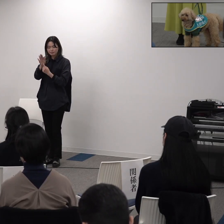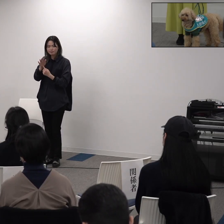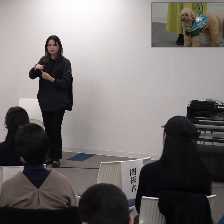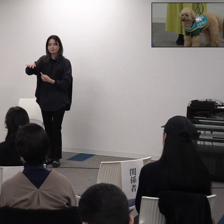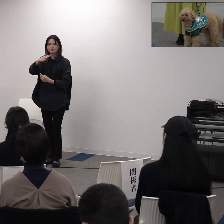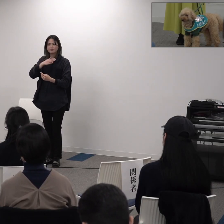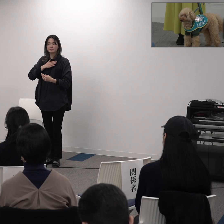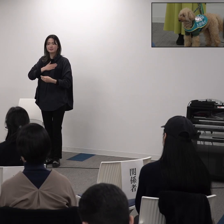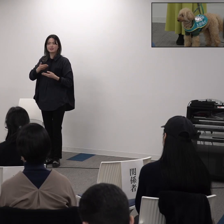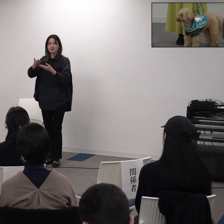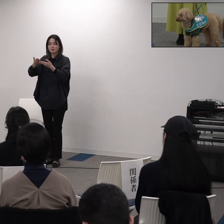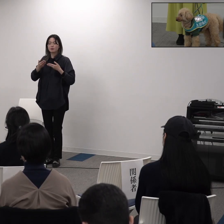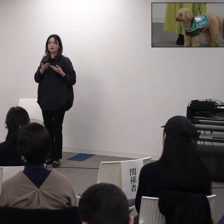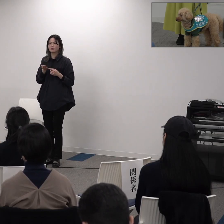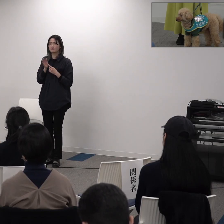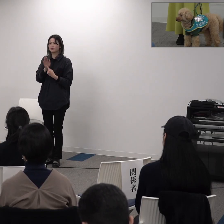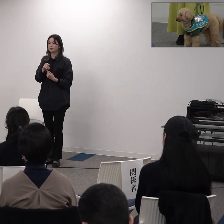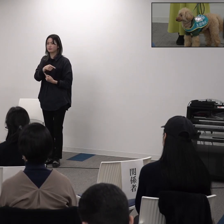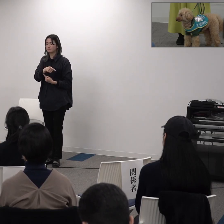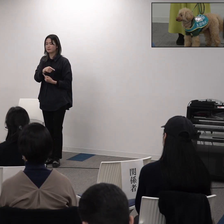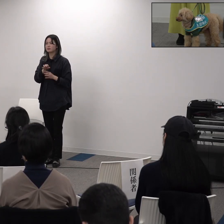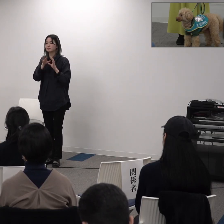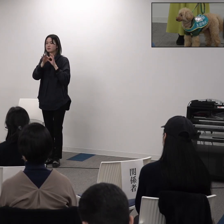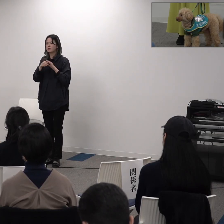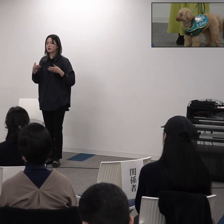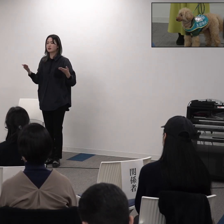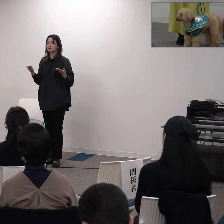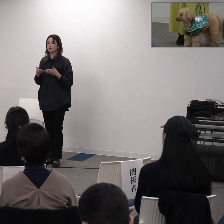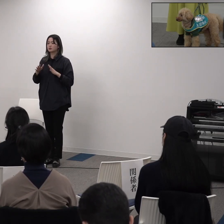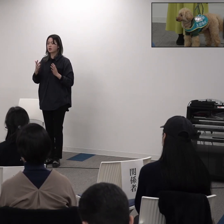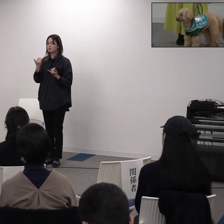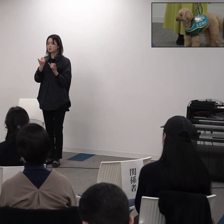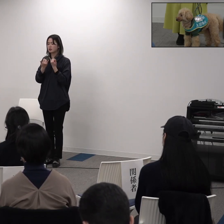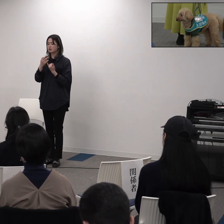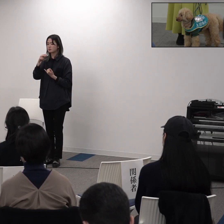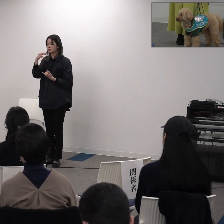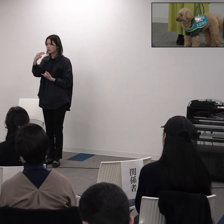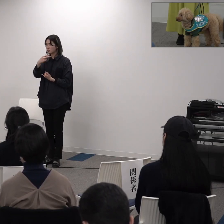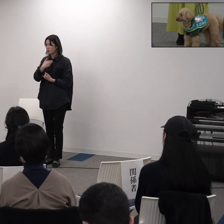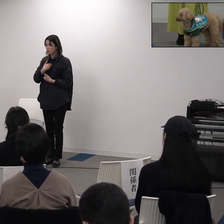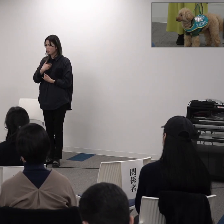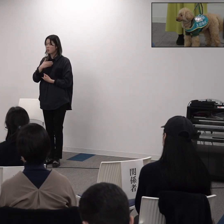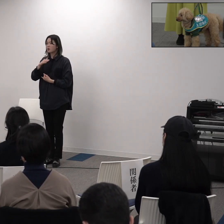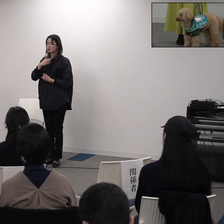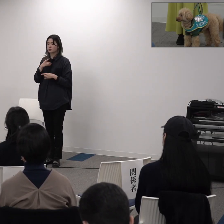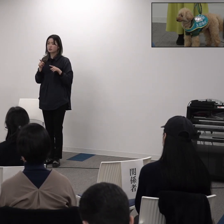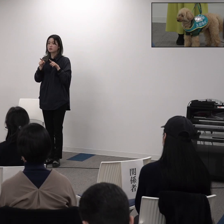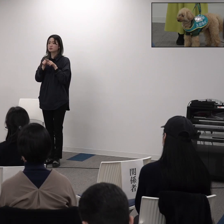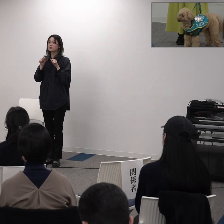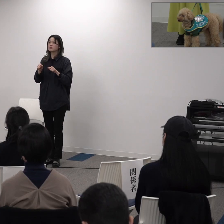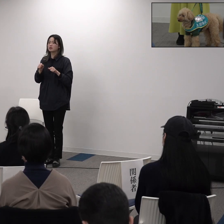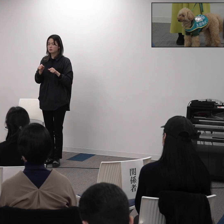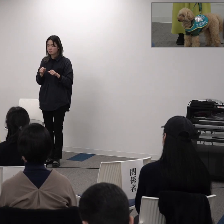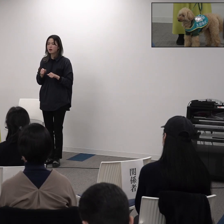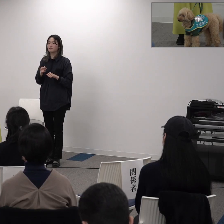だから仕事をしてないように見 えても一緒にいるだけそれも聴導犬の大きな役割になっている